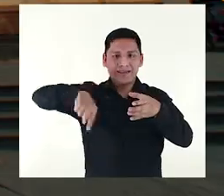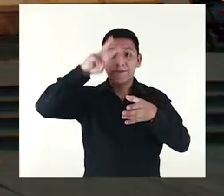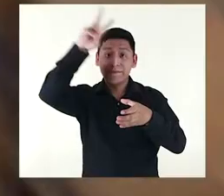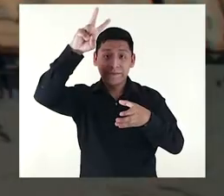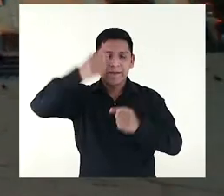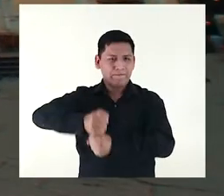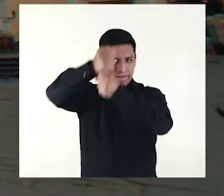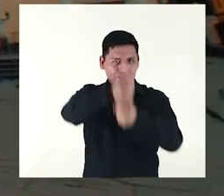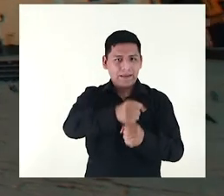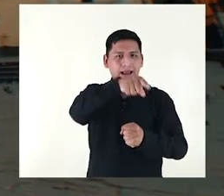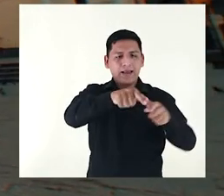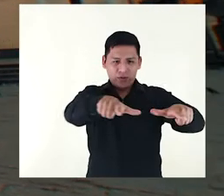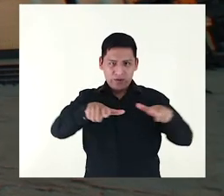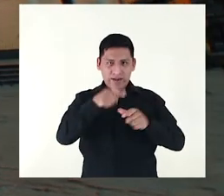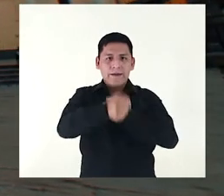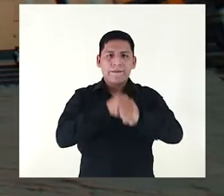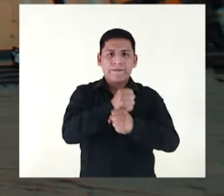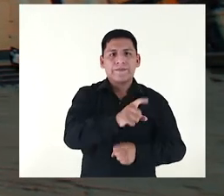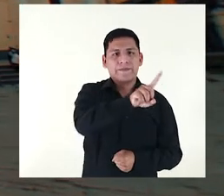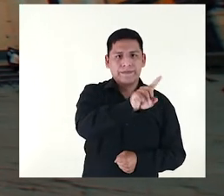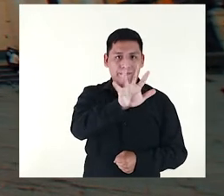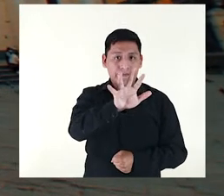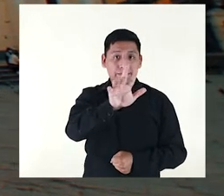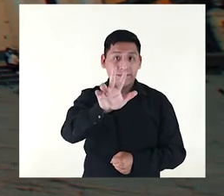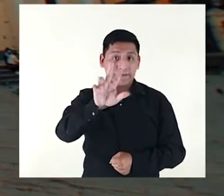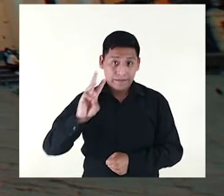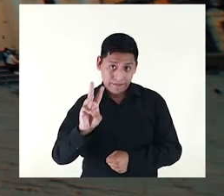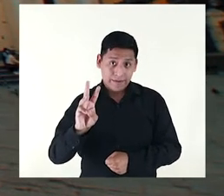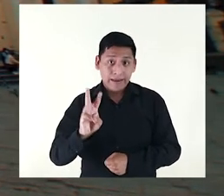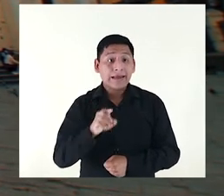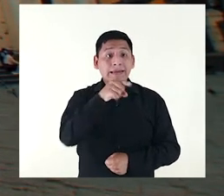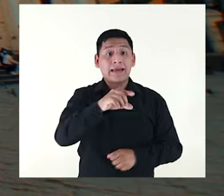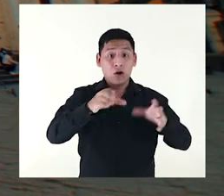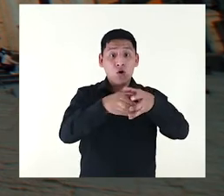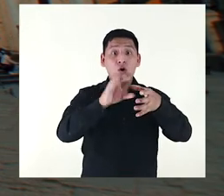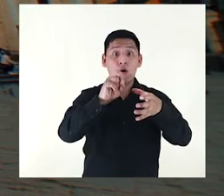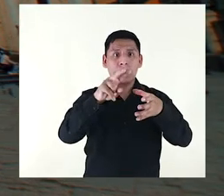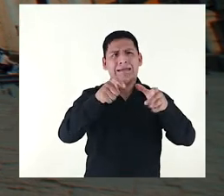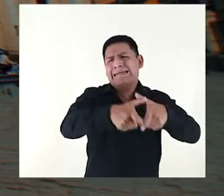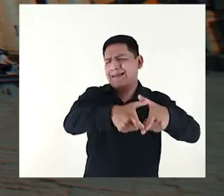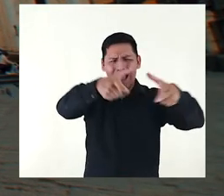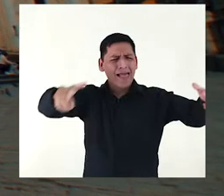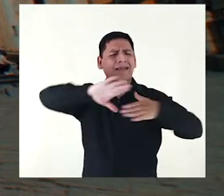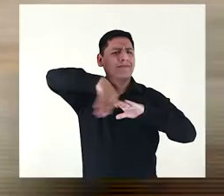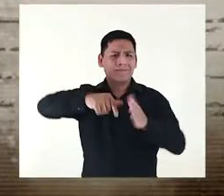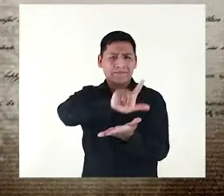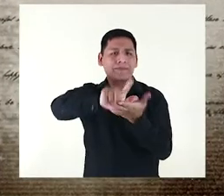establecida en este mismo lugar en 1536 y su convento era el más grande de Lima antes de